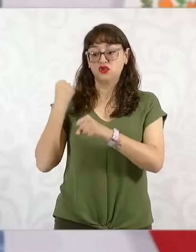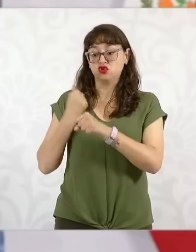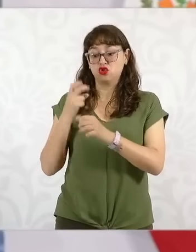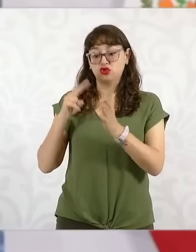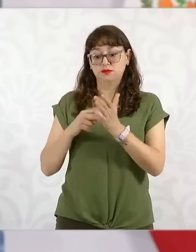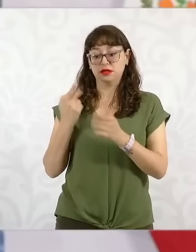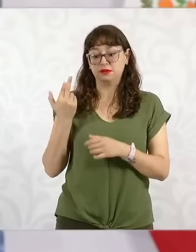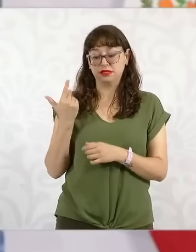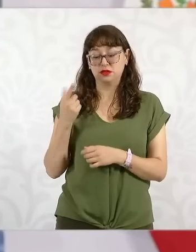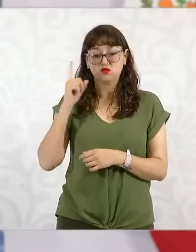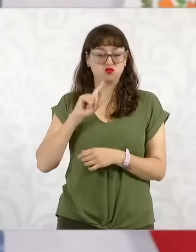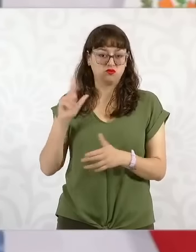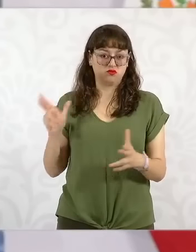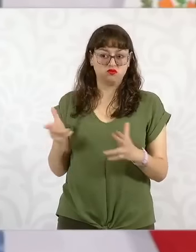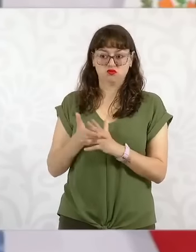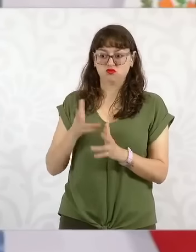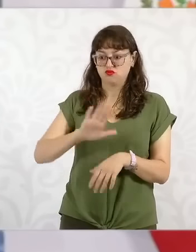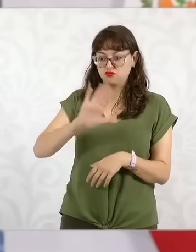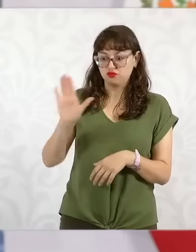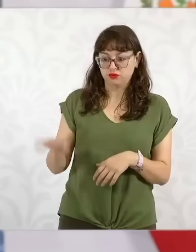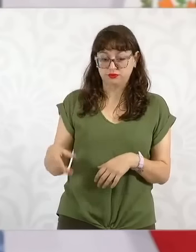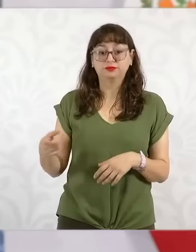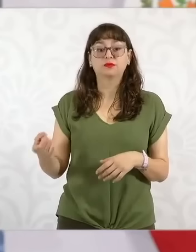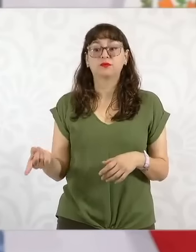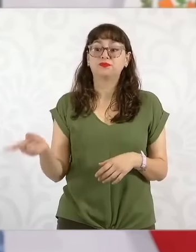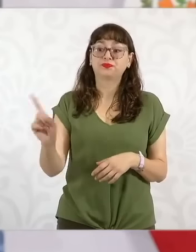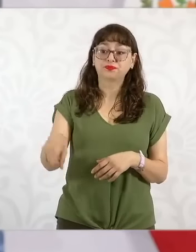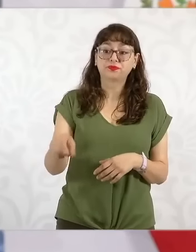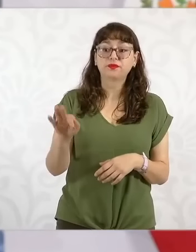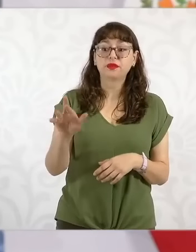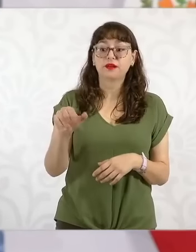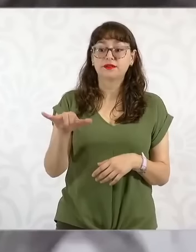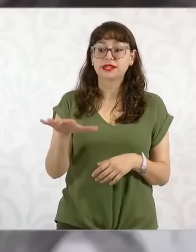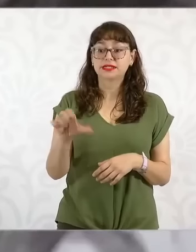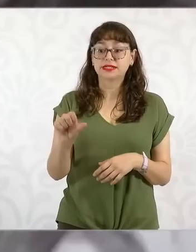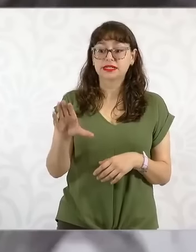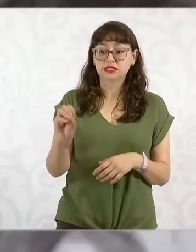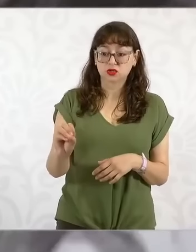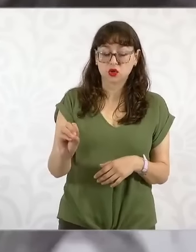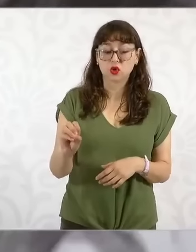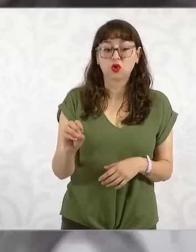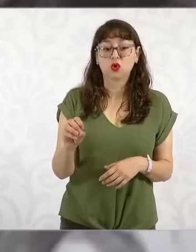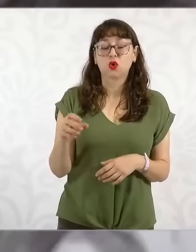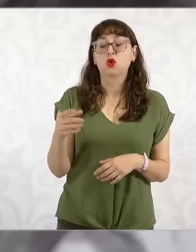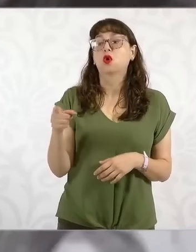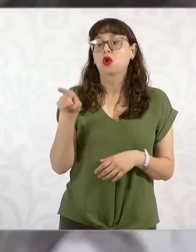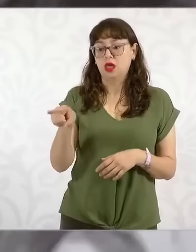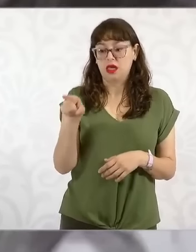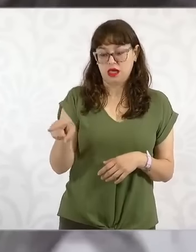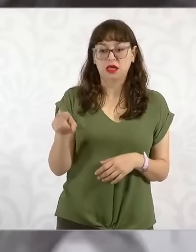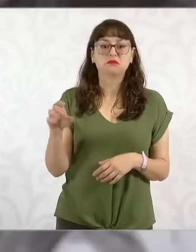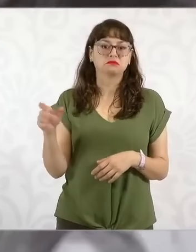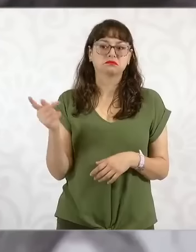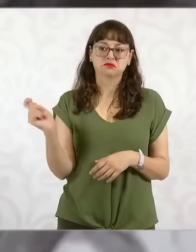en Jalisco. Hecho relacionado con Francisco N. Expareja de la víctima e hijo de Ramón Ángel N.